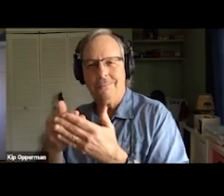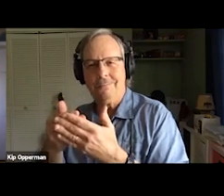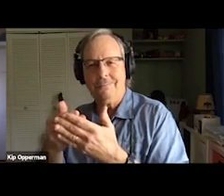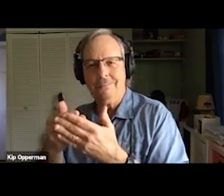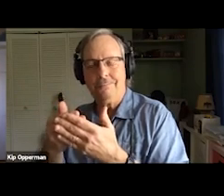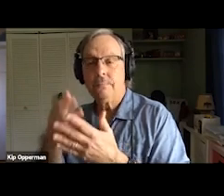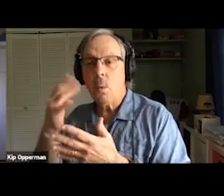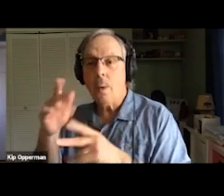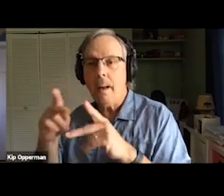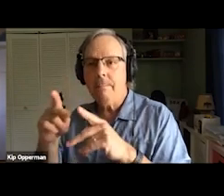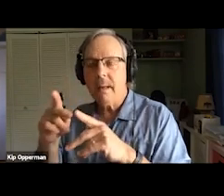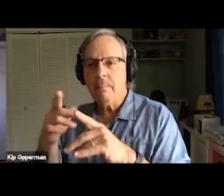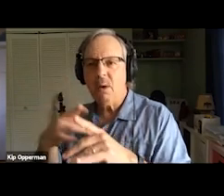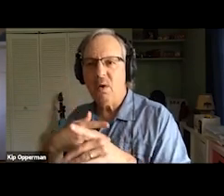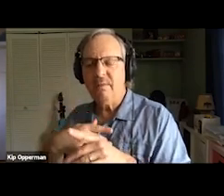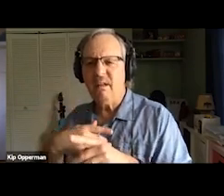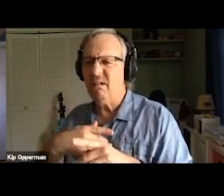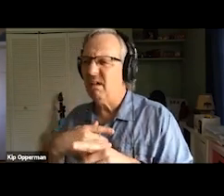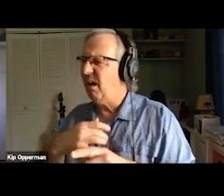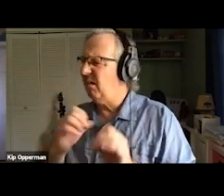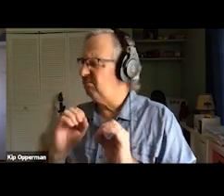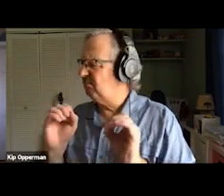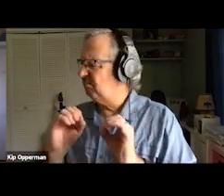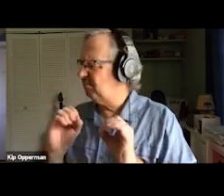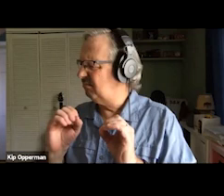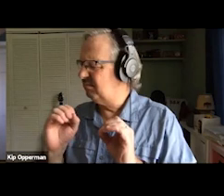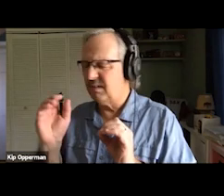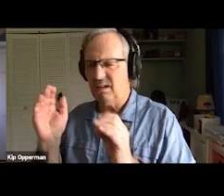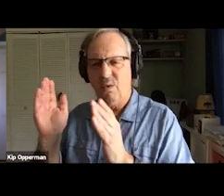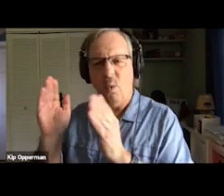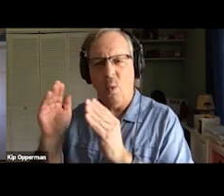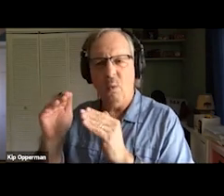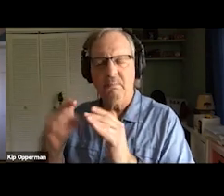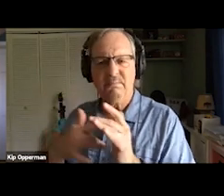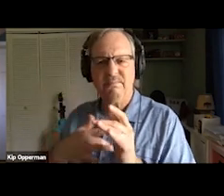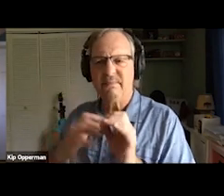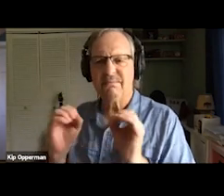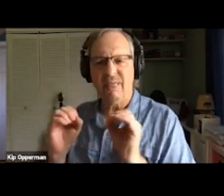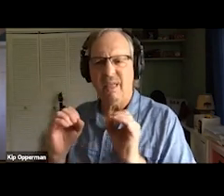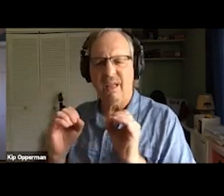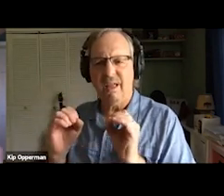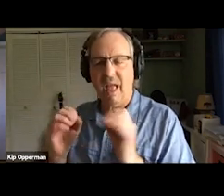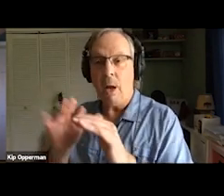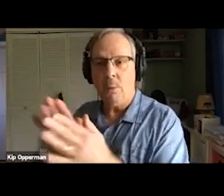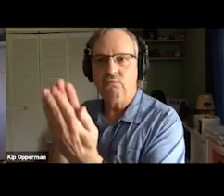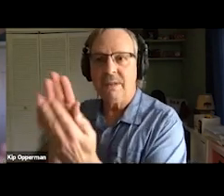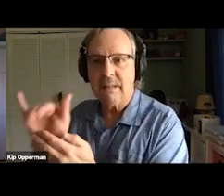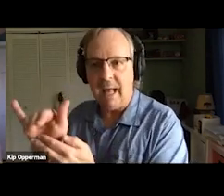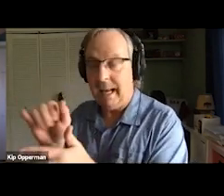por qué las personas pueden comenzar a sentirse desesperadas y realmente descubrir cómo abordar eso cuando estamos ayudando a otros.